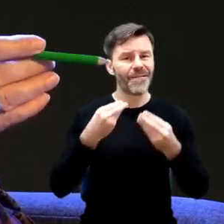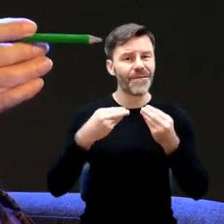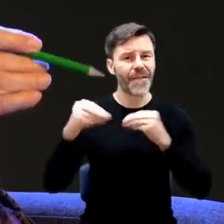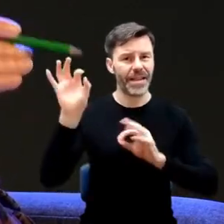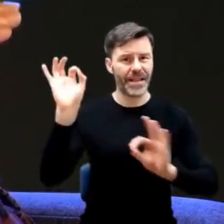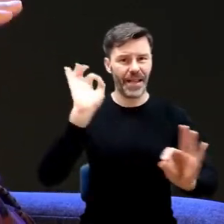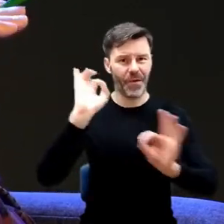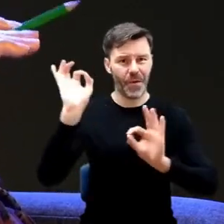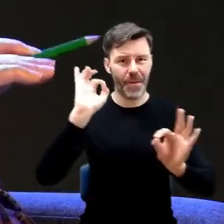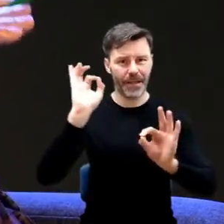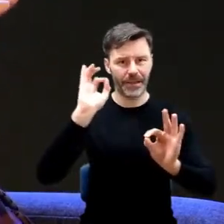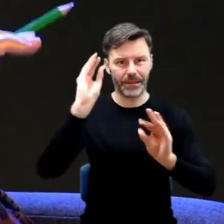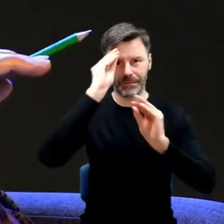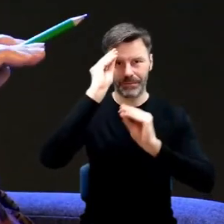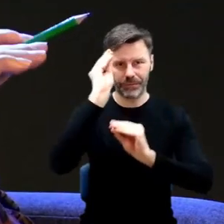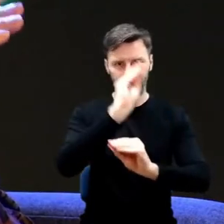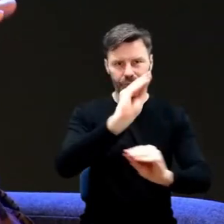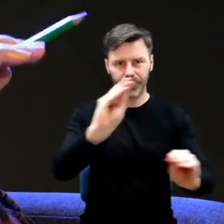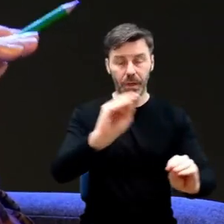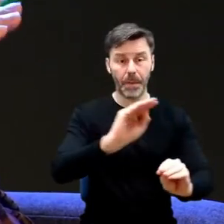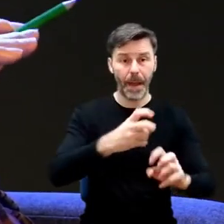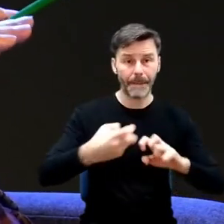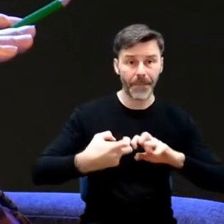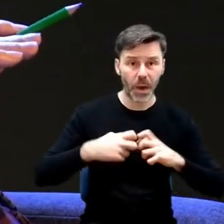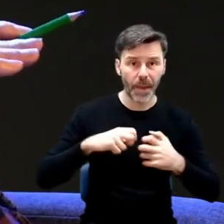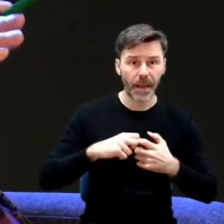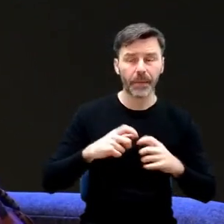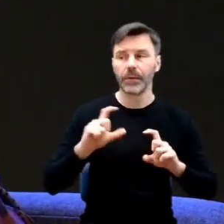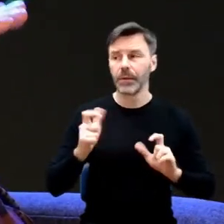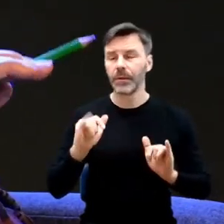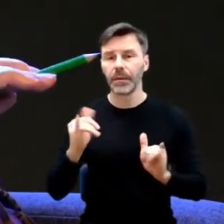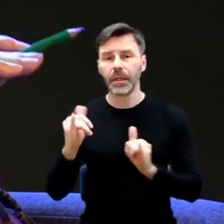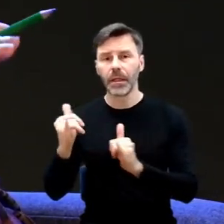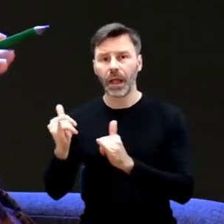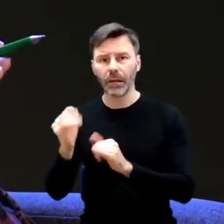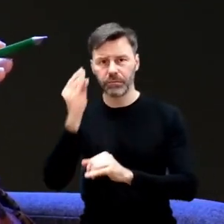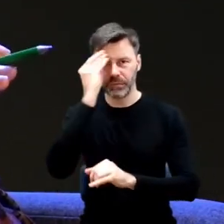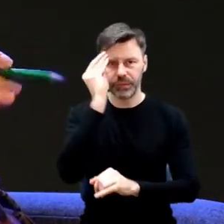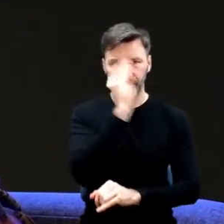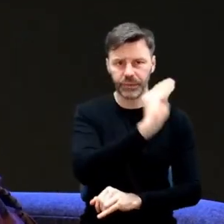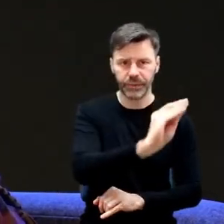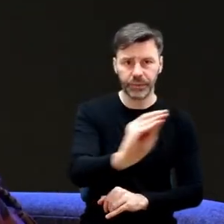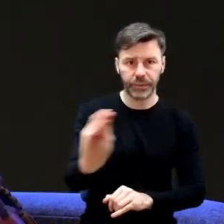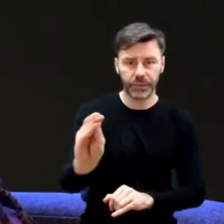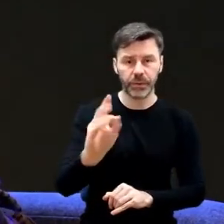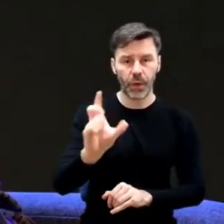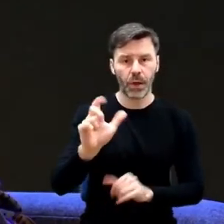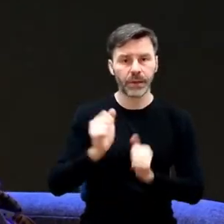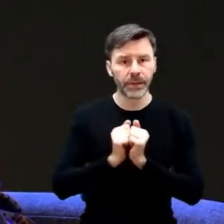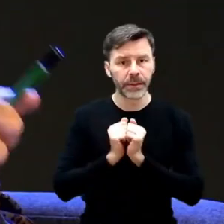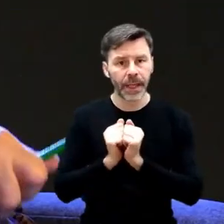o trudnościach mieszkaniowych, jakie mają gminy, o zadaniach jakie mają gminy, ile to kosztuje,